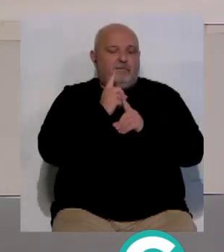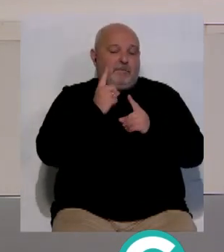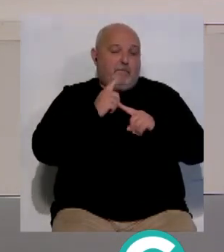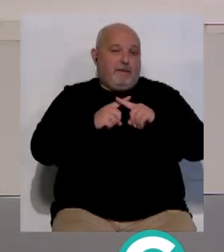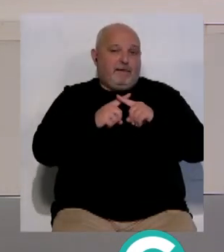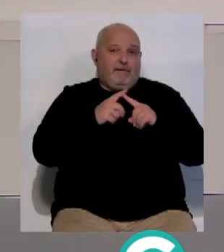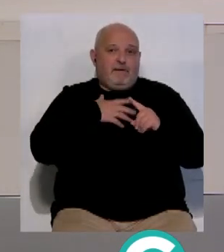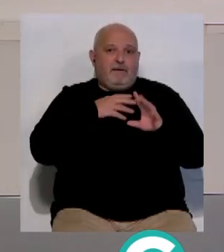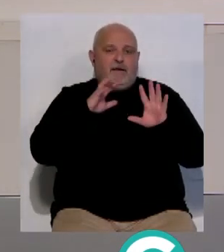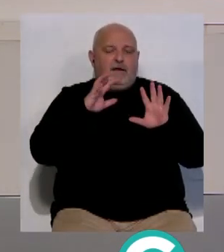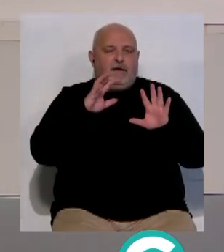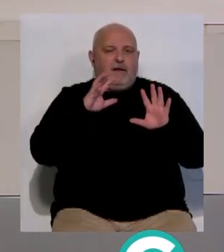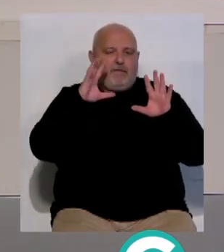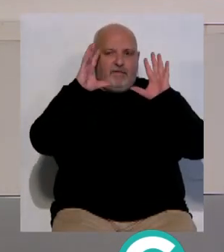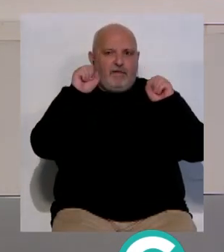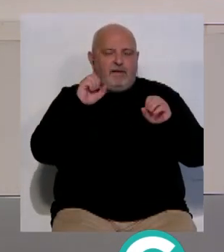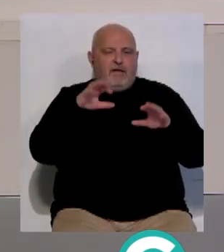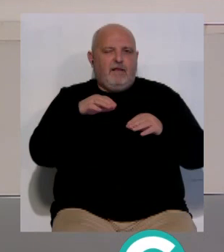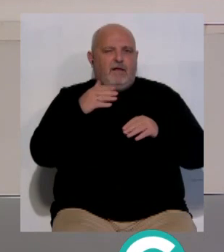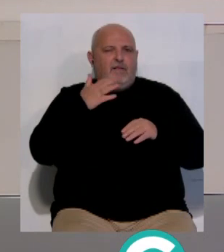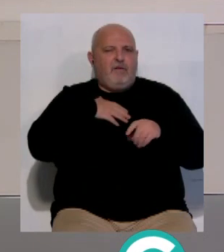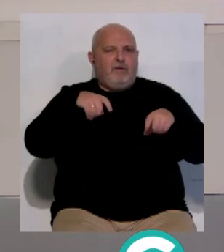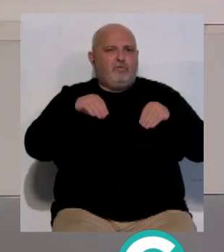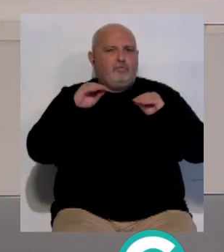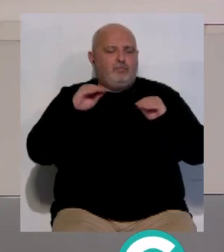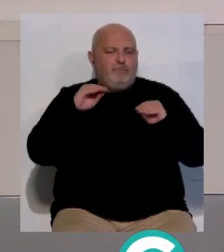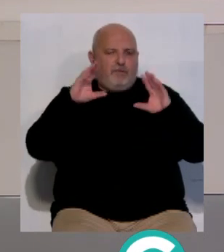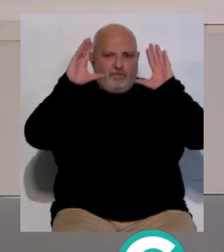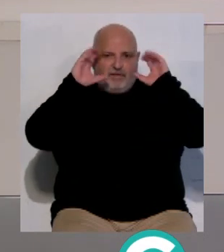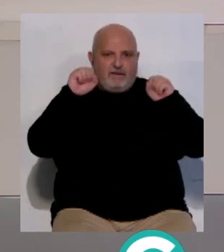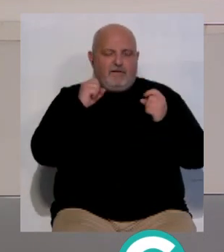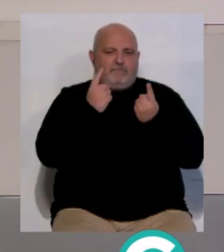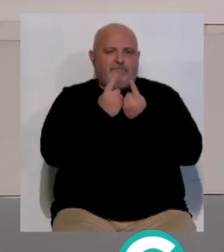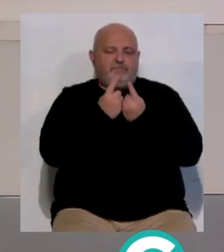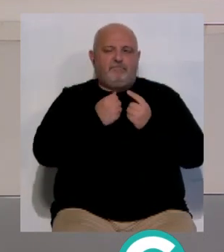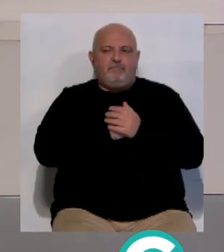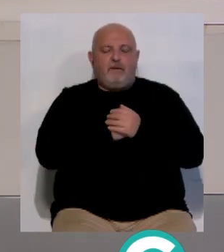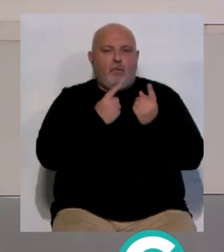por el conjunto de Sergio González en el avanca balaidos ante el Real Club Celta de Vigo 1 a un